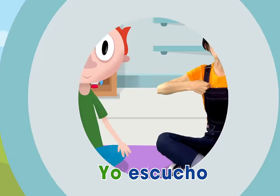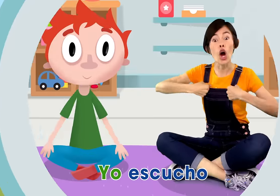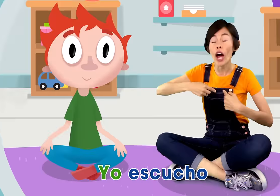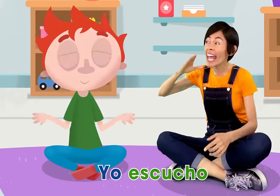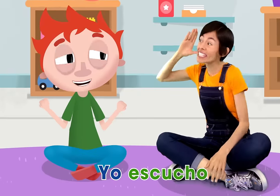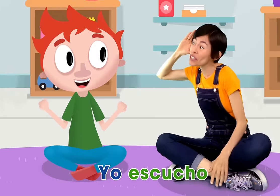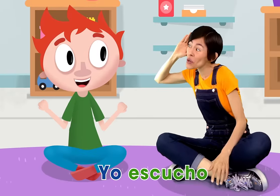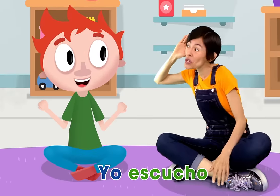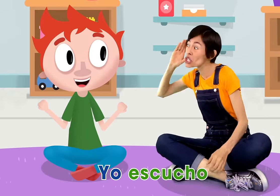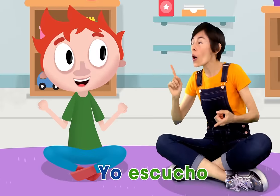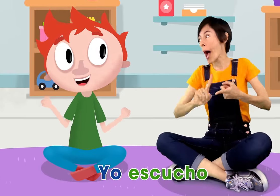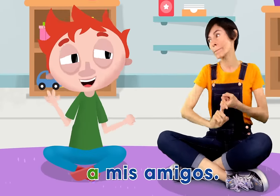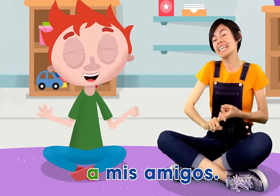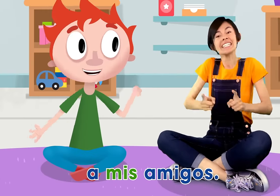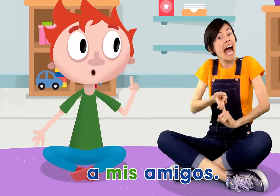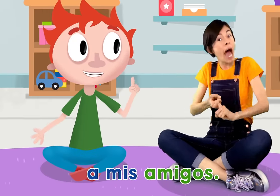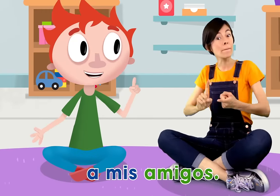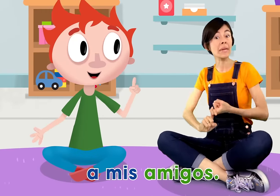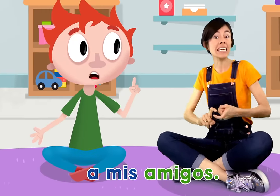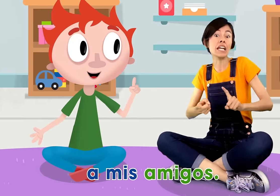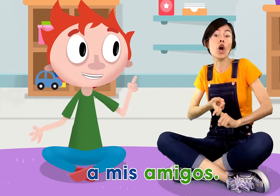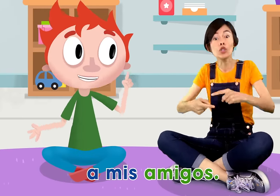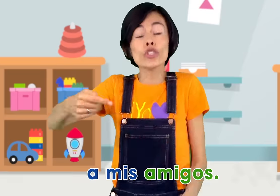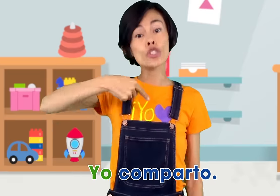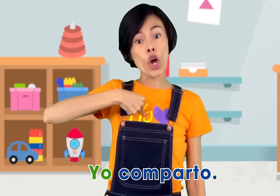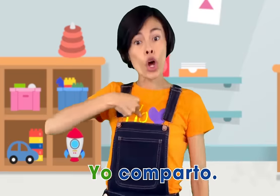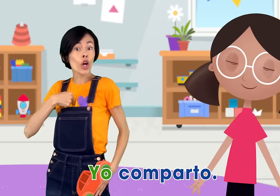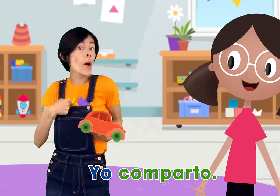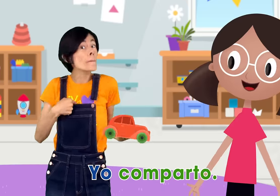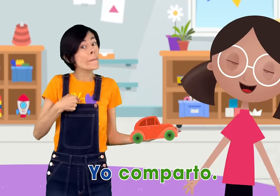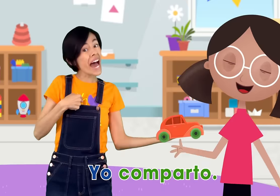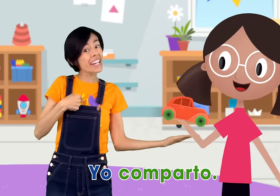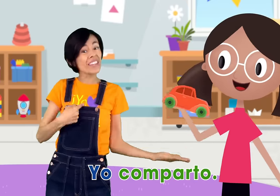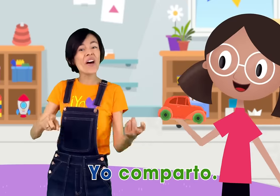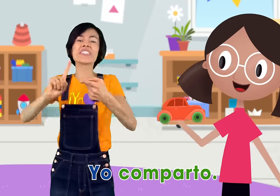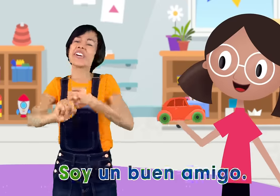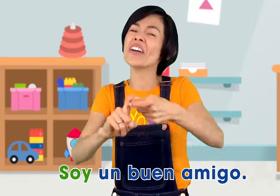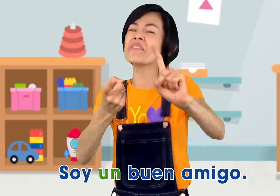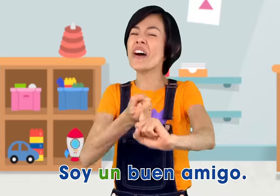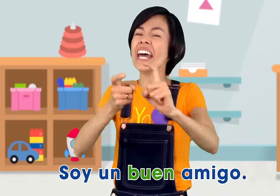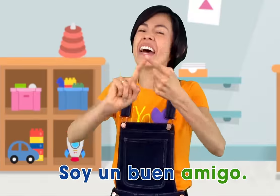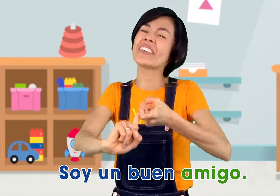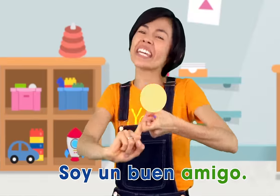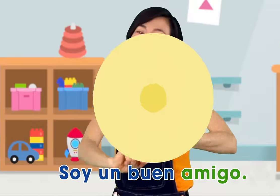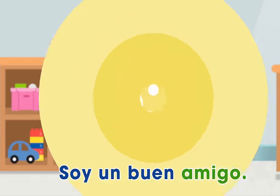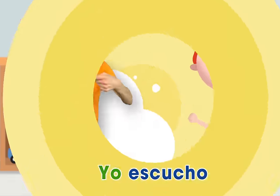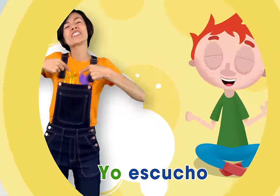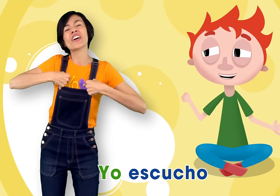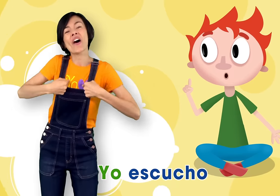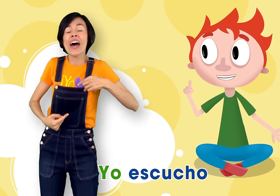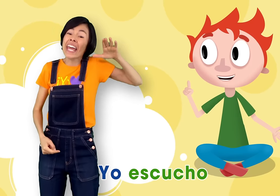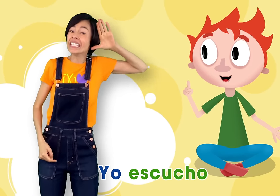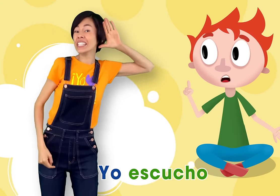Yo escucho a mis amigos. Yo comparto. Soy un buen amigo. Yo escucho a mis amigos. Yo comparto. Soy un buen amigo. Cuando yo platico contigo yo sé que debo escuchar.